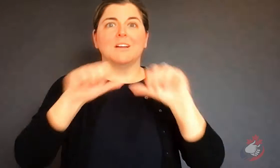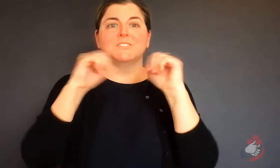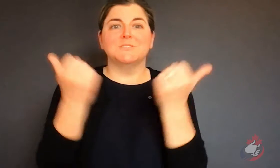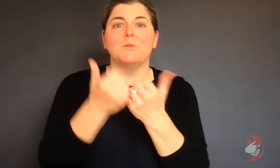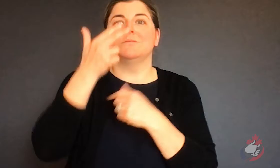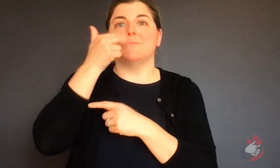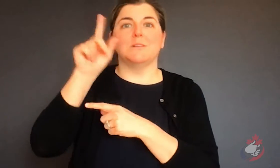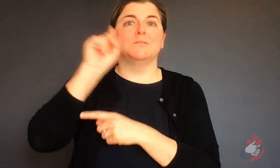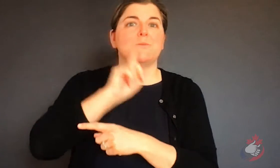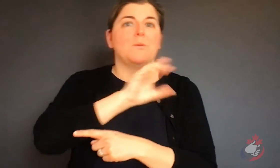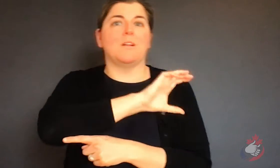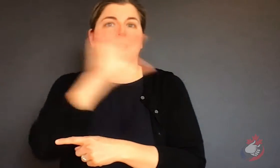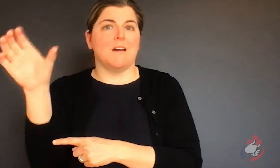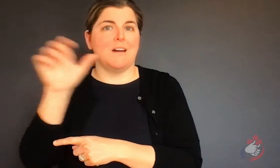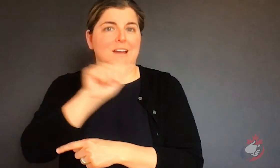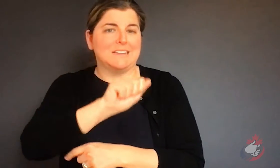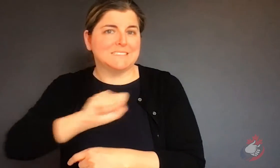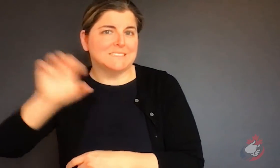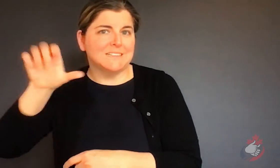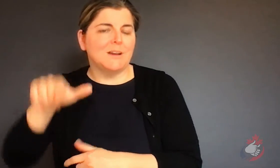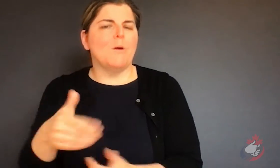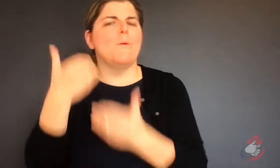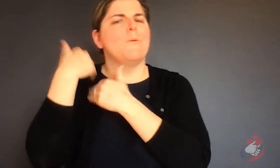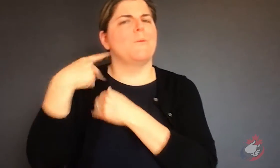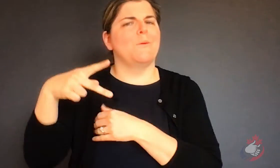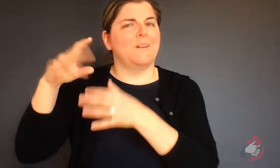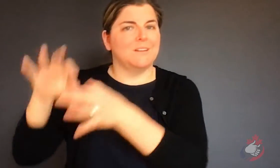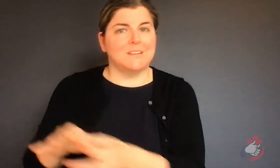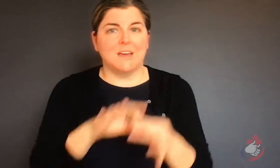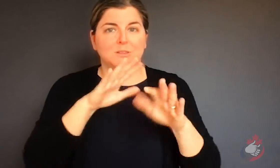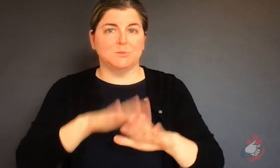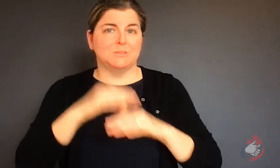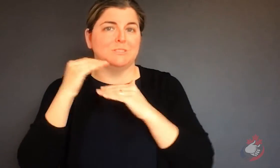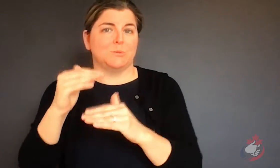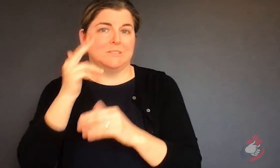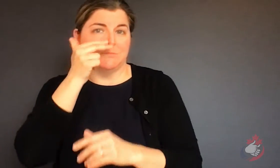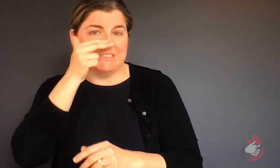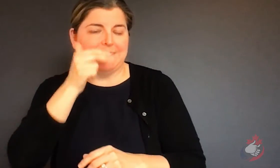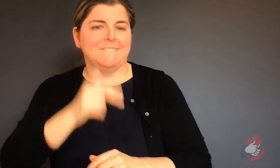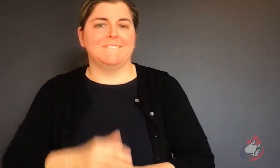Le rôle de l’Association sportive des Sourds du Canada (ASSC) par rapport à la sécurité sportive